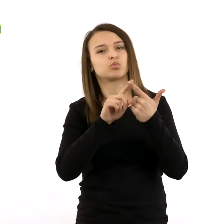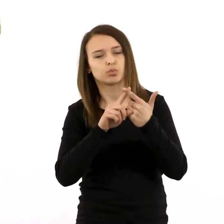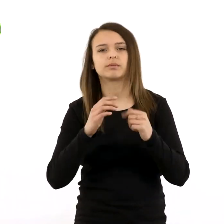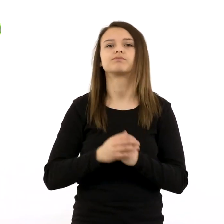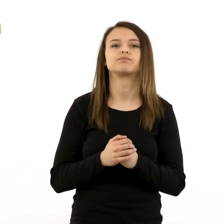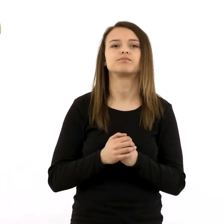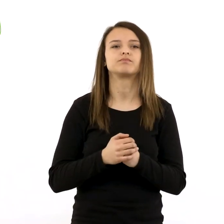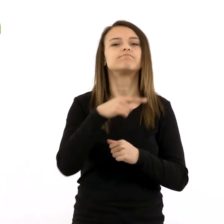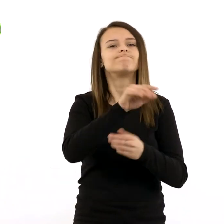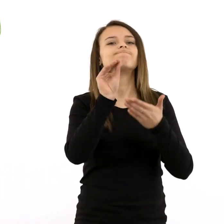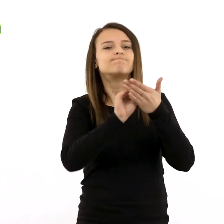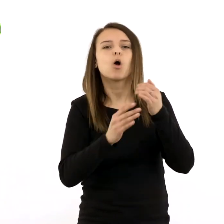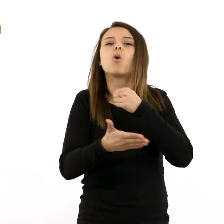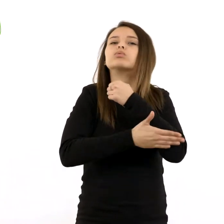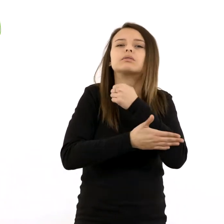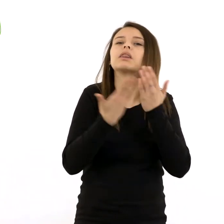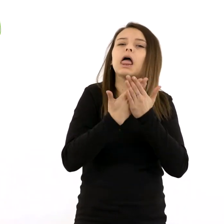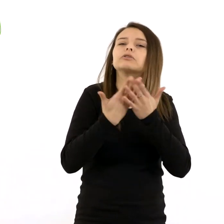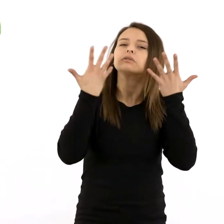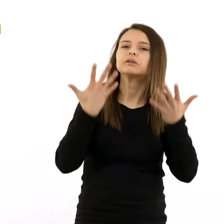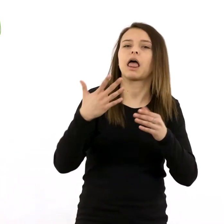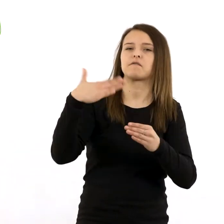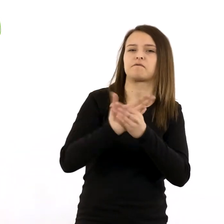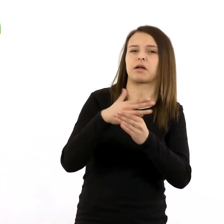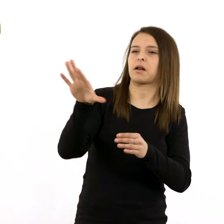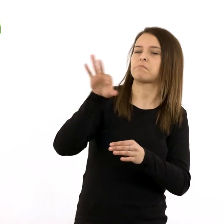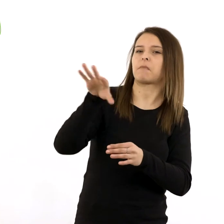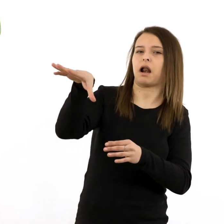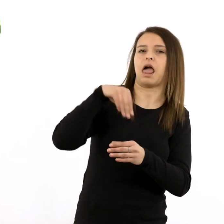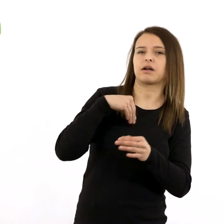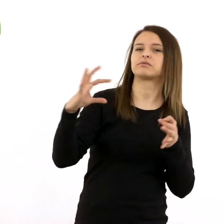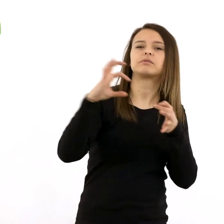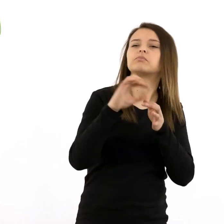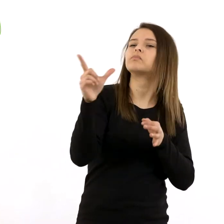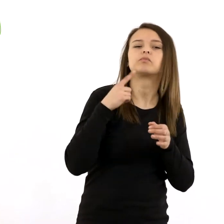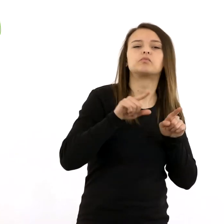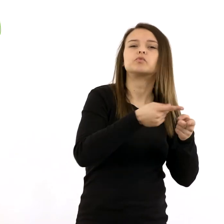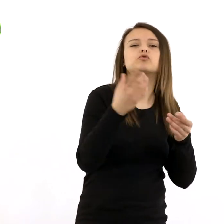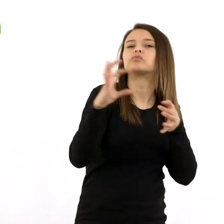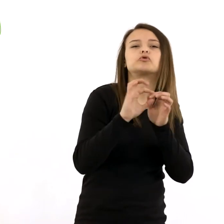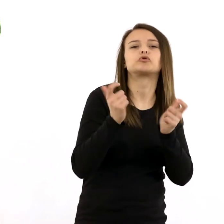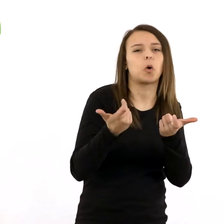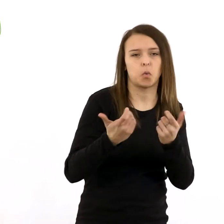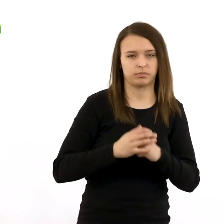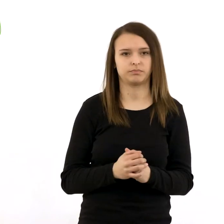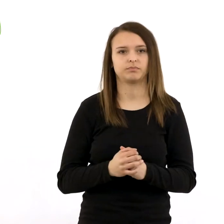uzasadnienie wyboru właśnie tej firmy, z zaznaczeniem co ją łączy z organizacją;